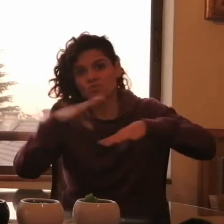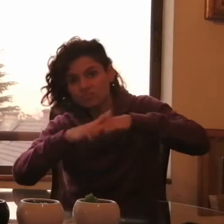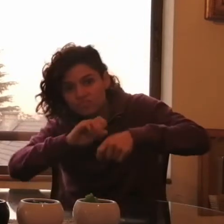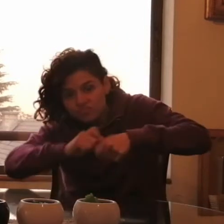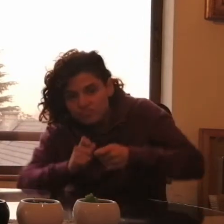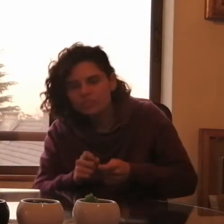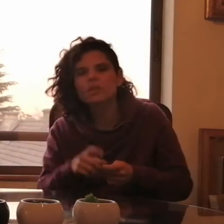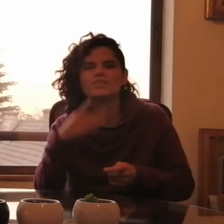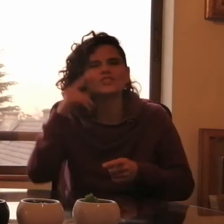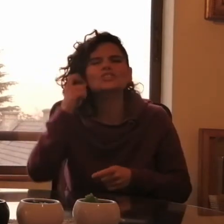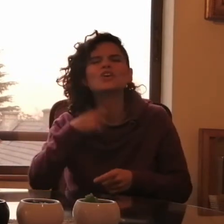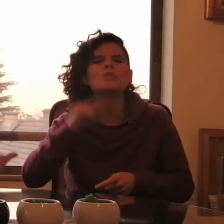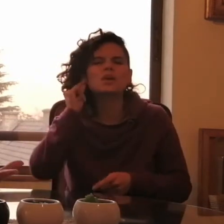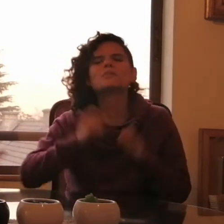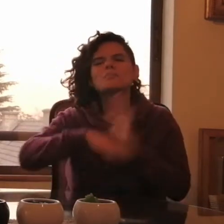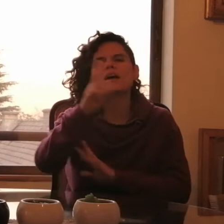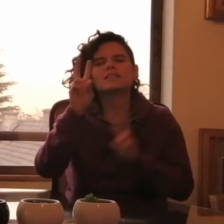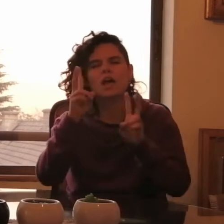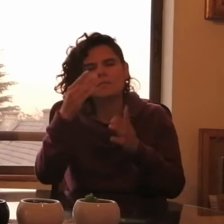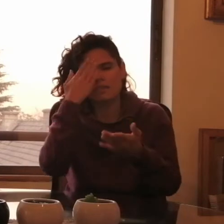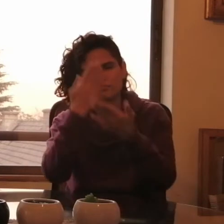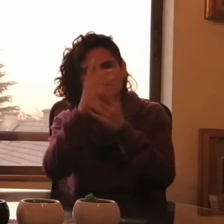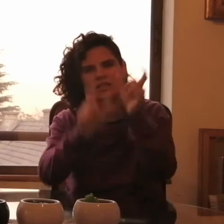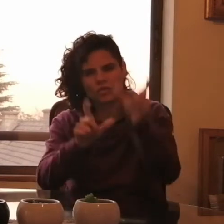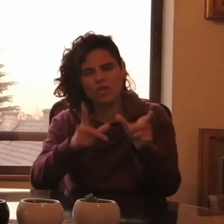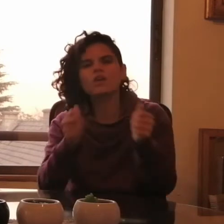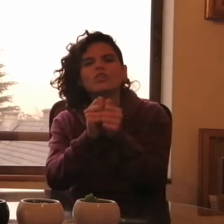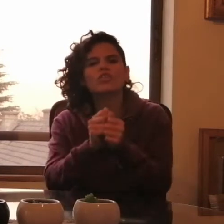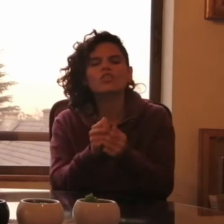osea quieren en general - darle un valor humano - darle un valor humano a todas las